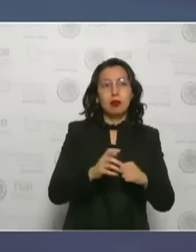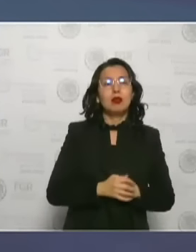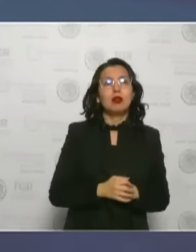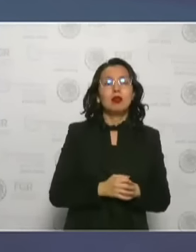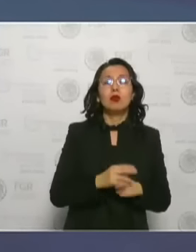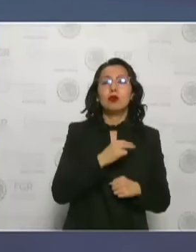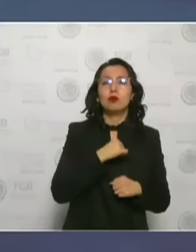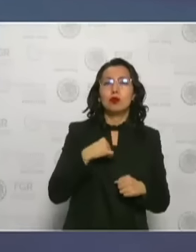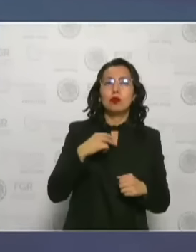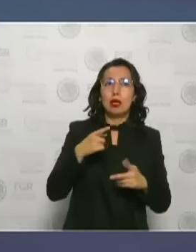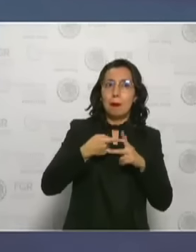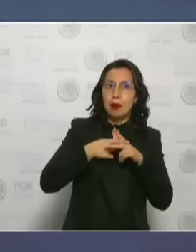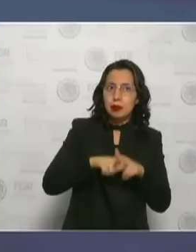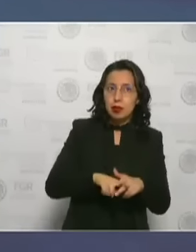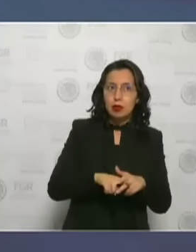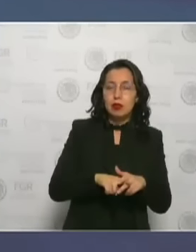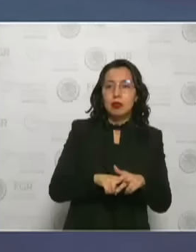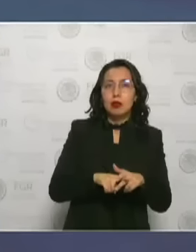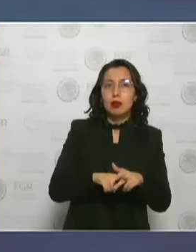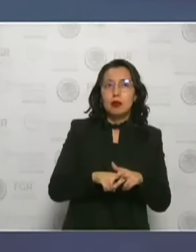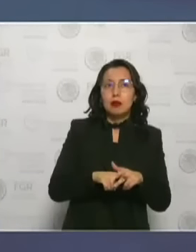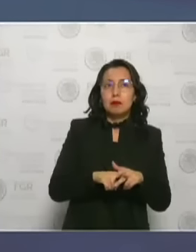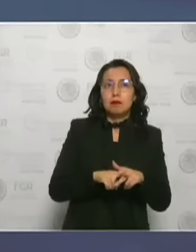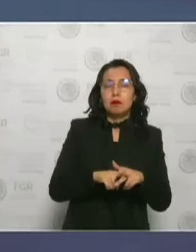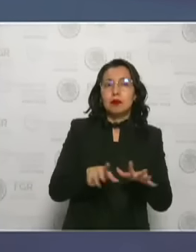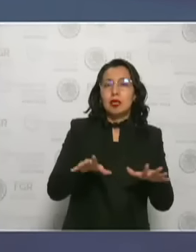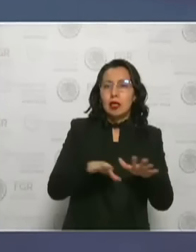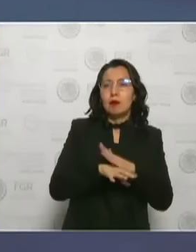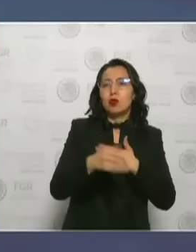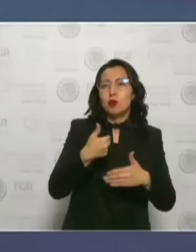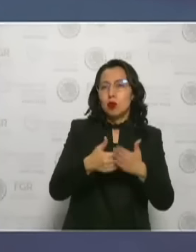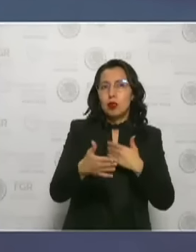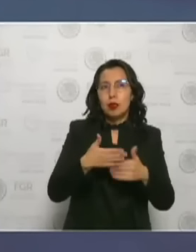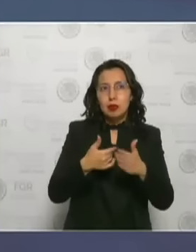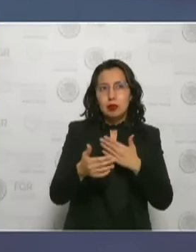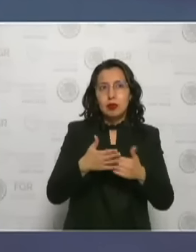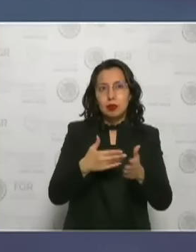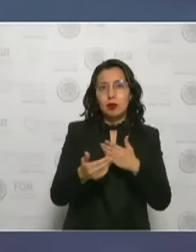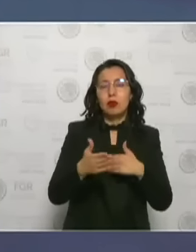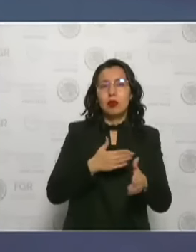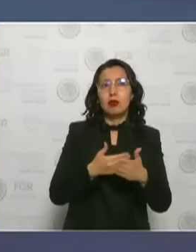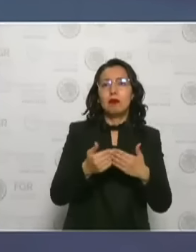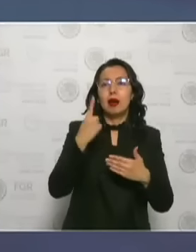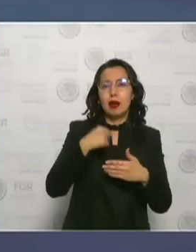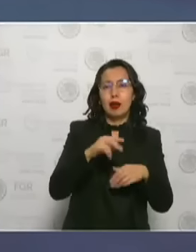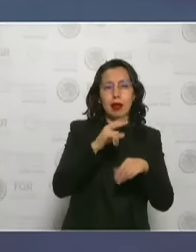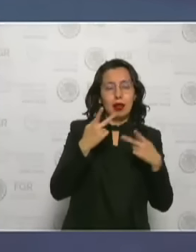emprenderemos la modernización y fortalecimiento de la Agencia de Investigación Criminal.